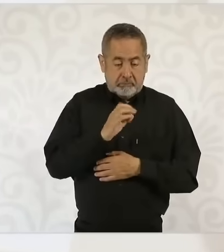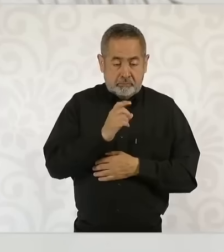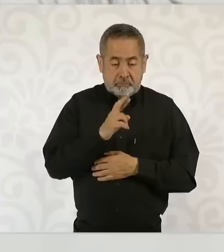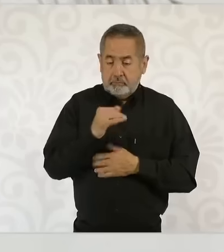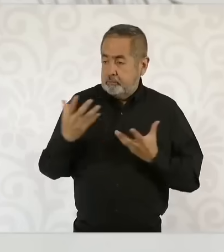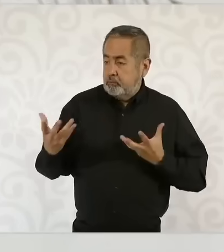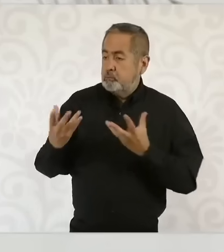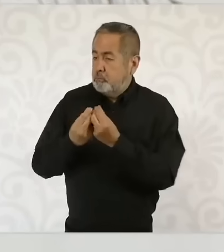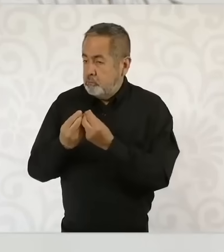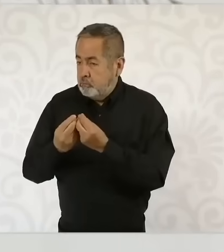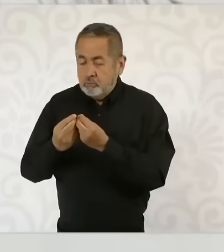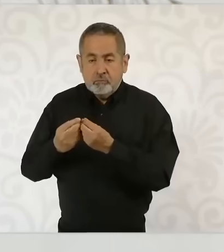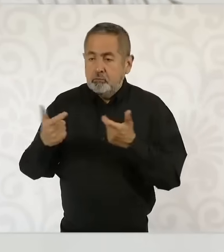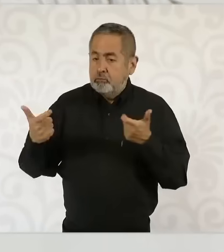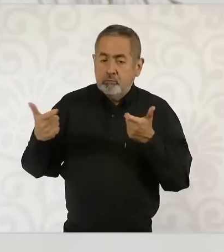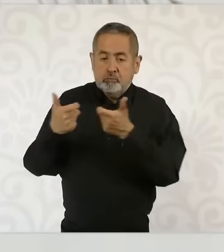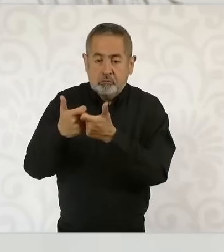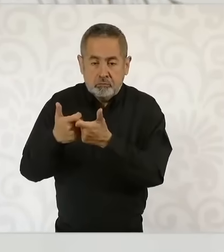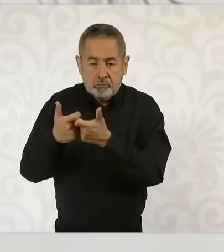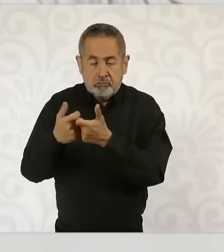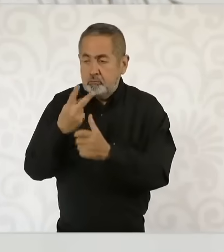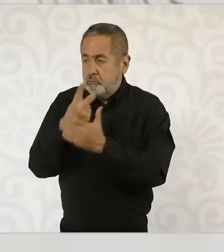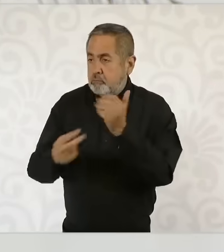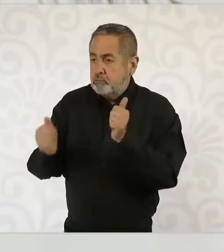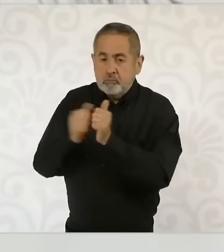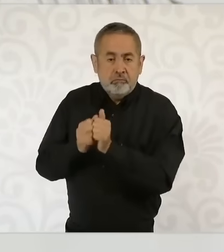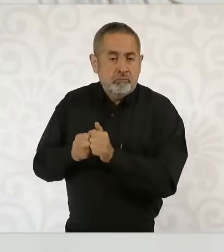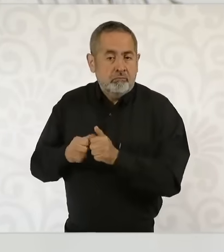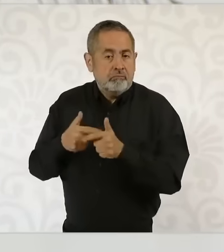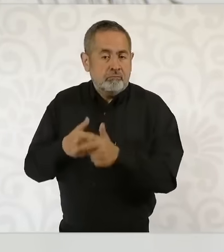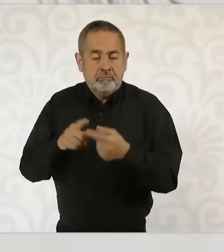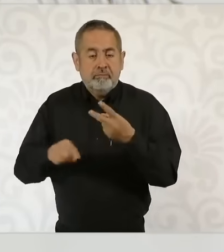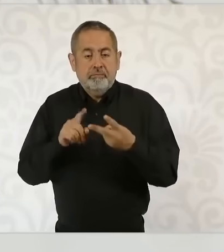de otro de la industria farmacéutica. Otro tema, por ejemplo, es el etanol.